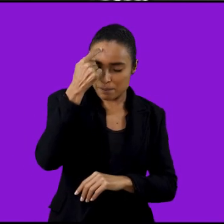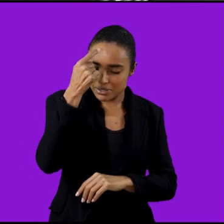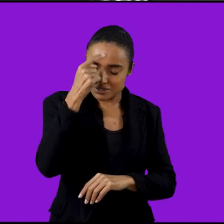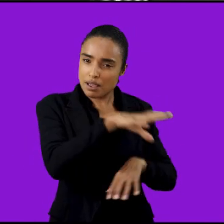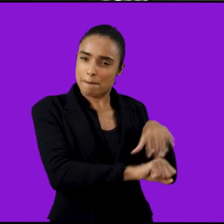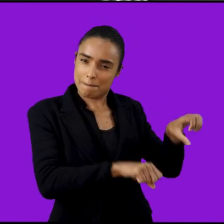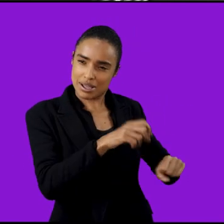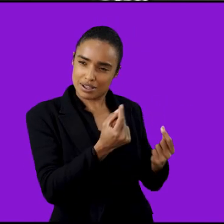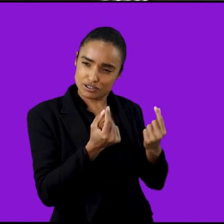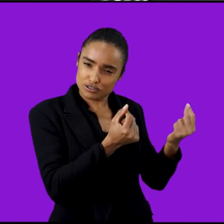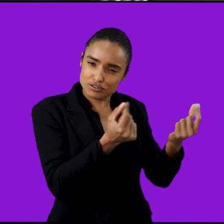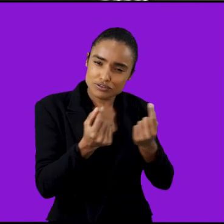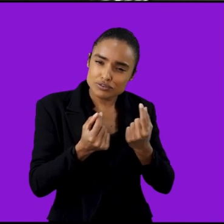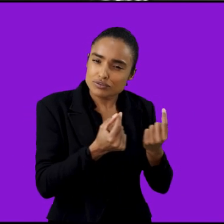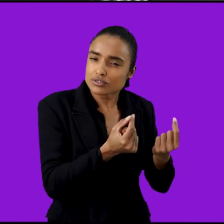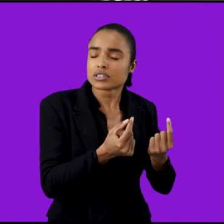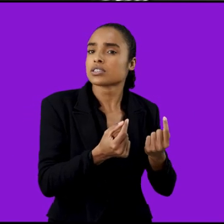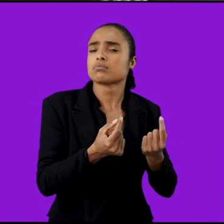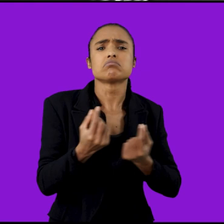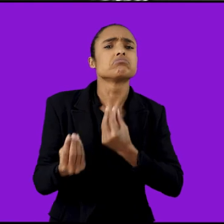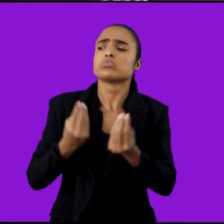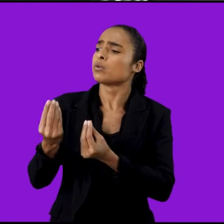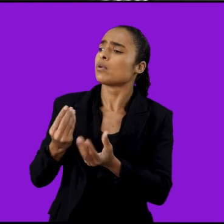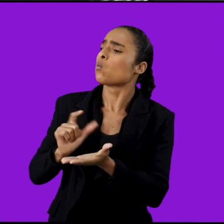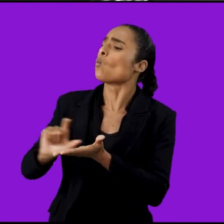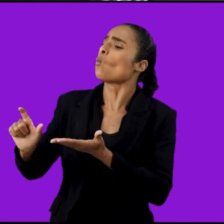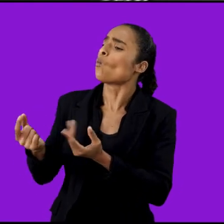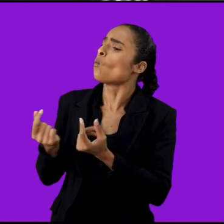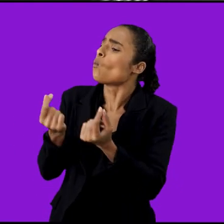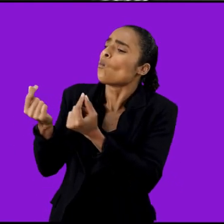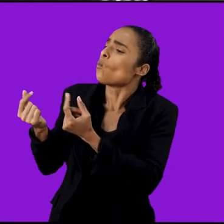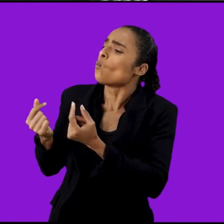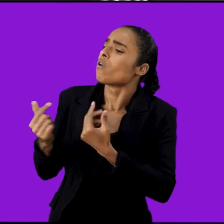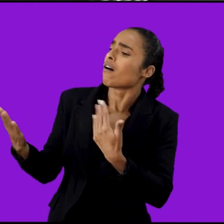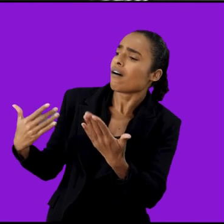coisa da sangria que você falou e como era sua relação com grana?